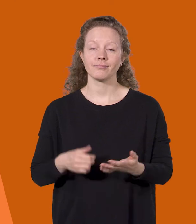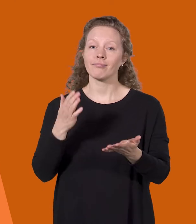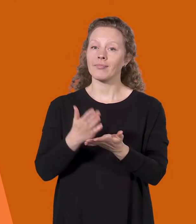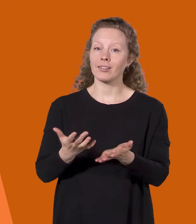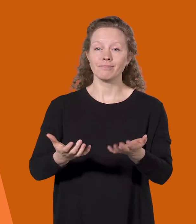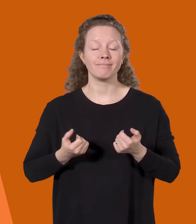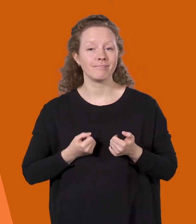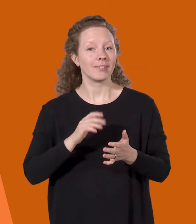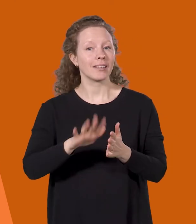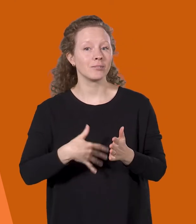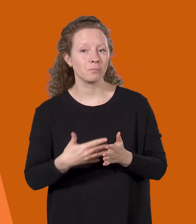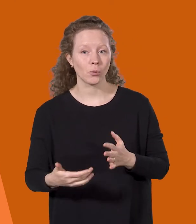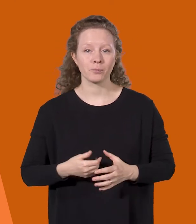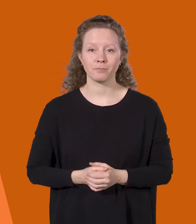Rätten till teckenspråk.